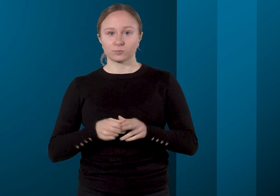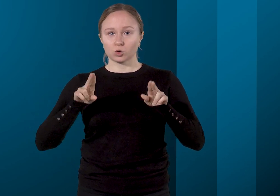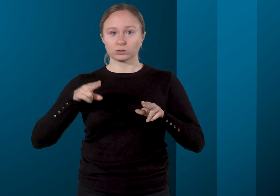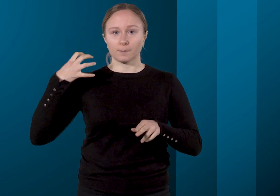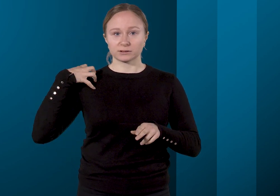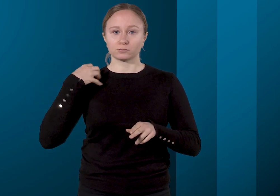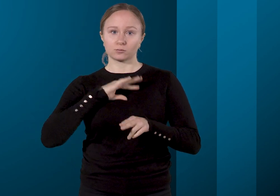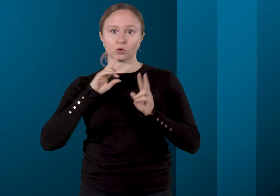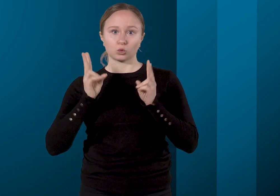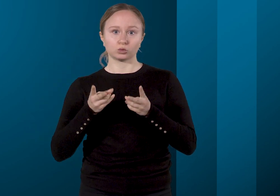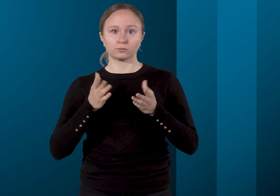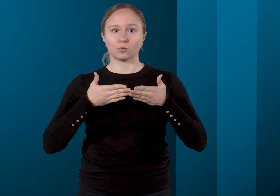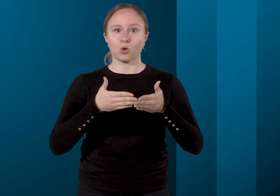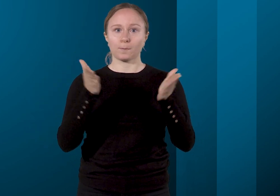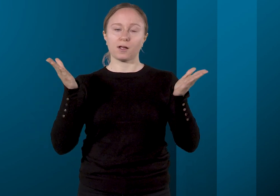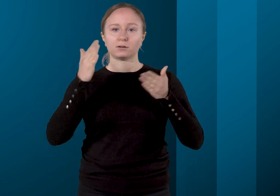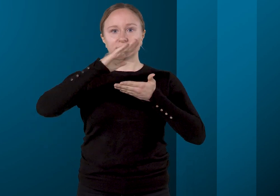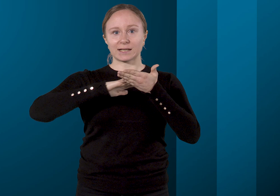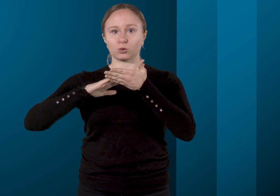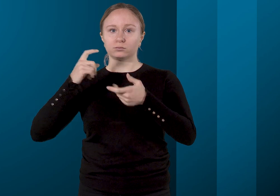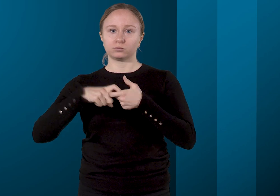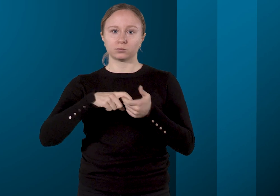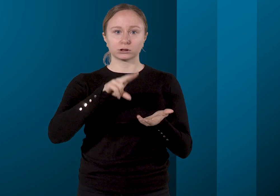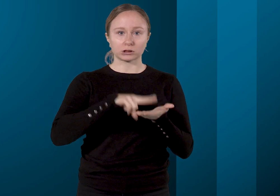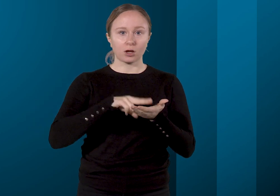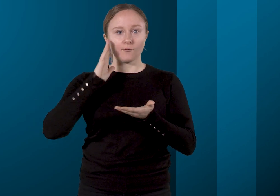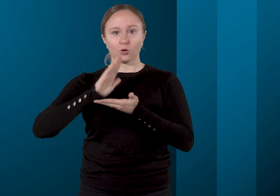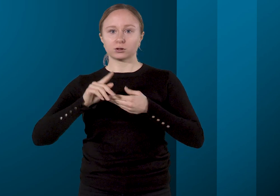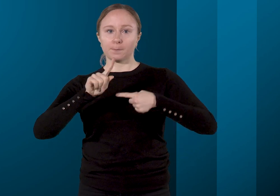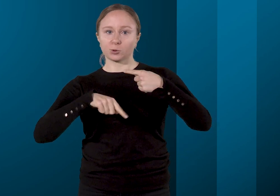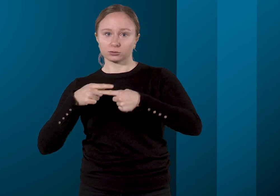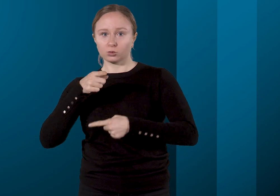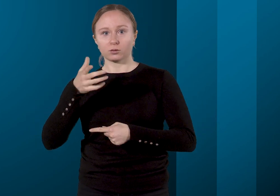Justitieministeriet har också öppnat sidor om sanning- och försoningsprocessen -